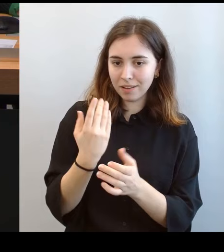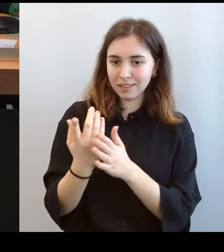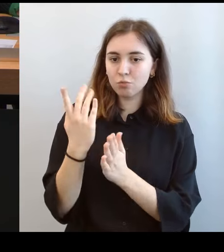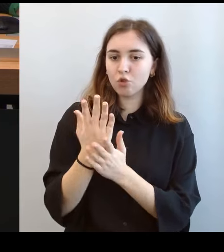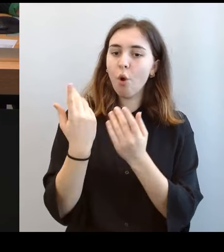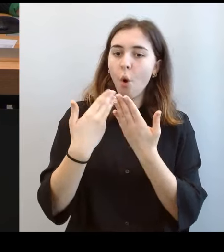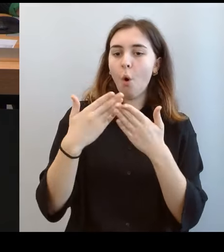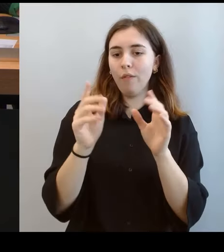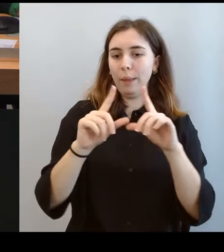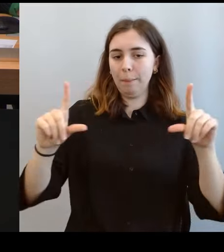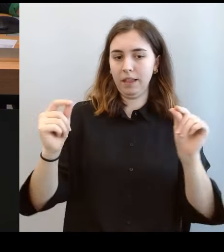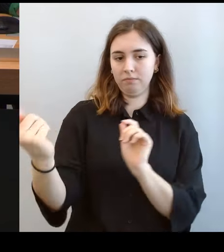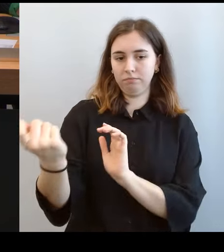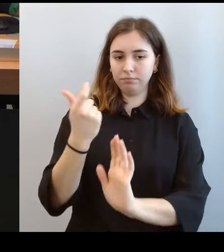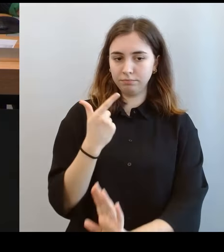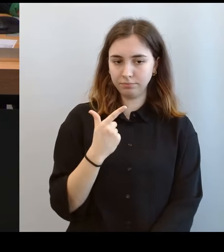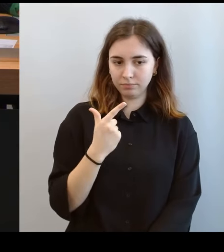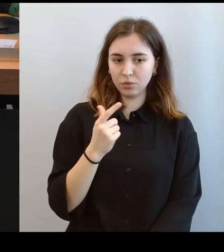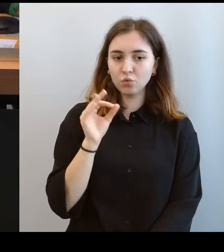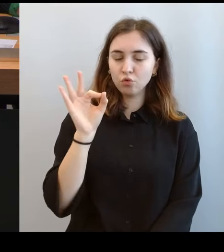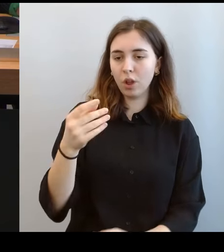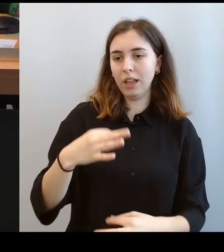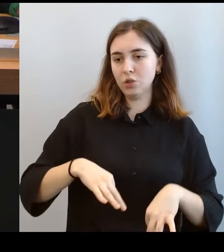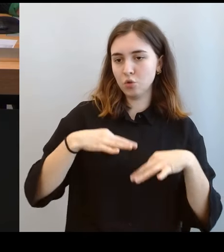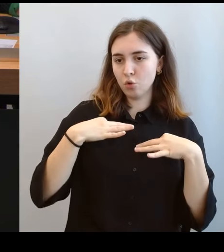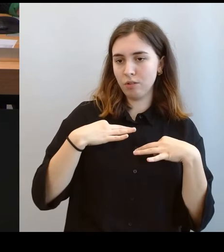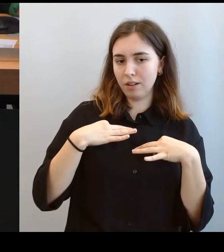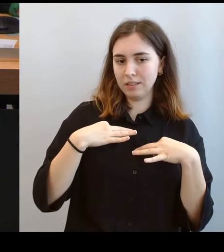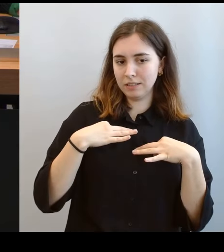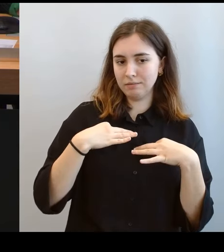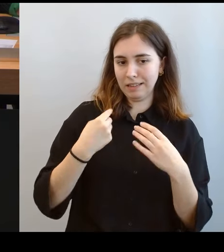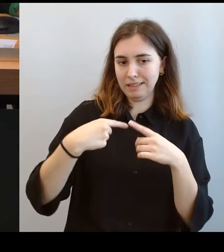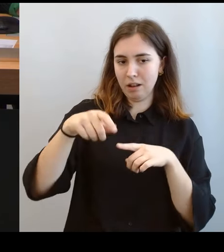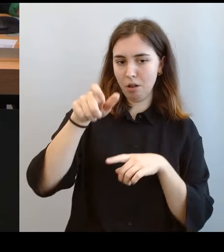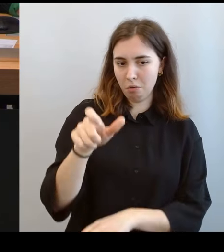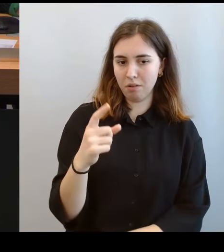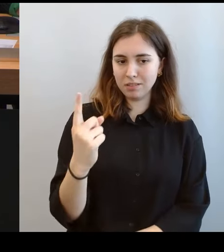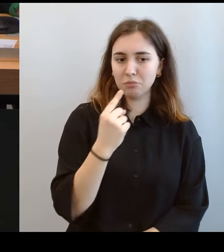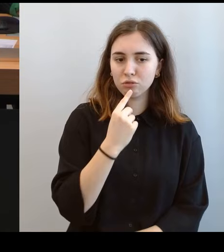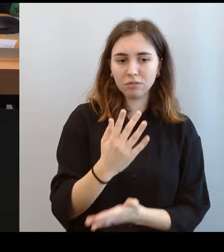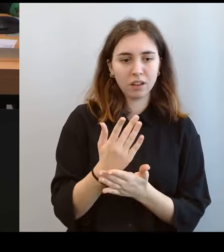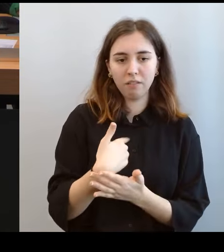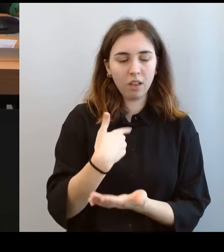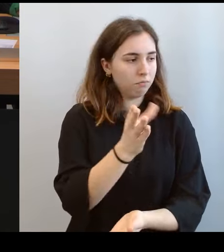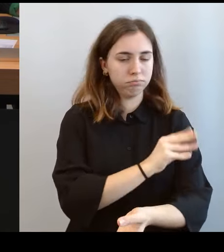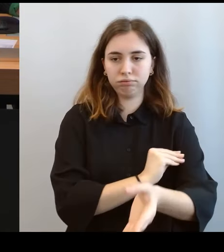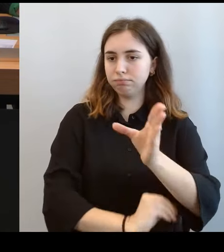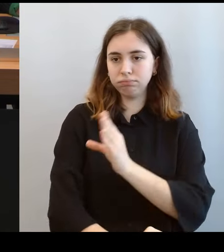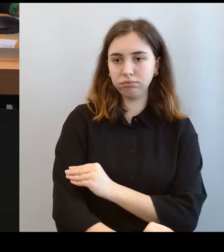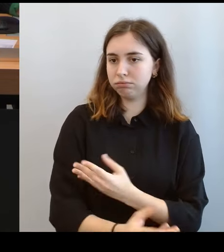am Ende unserer Kräfte. Selbstverständlich ist es richtig und geboten, jede zur Verfügung stehende